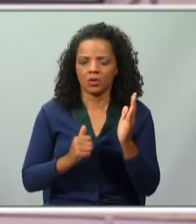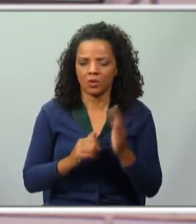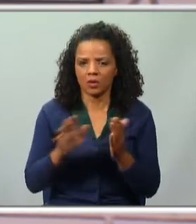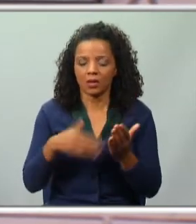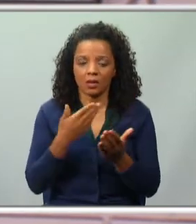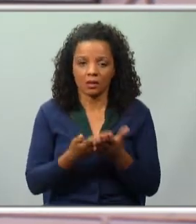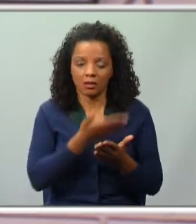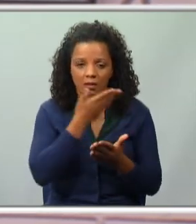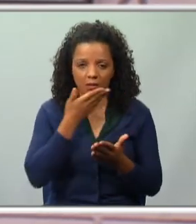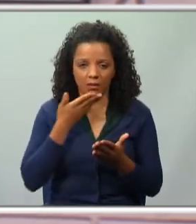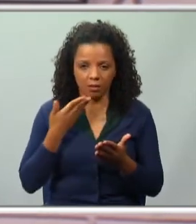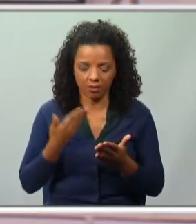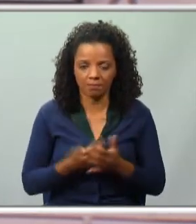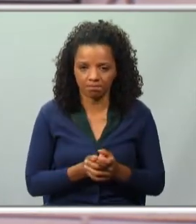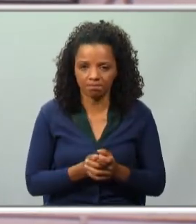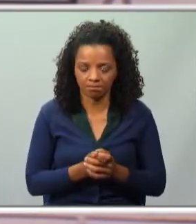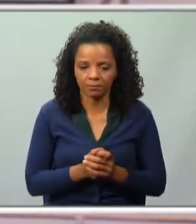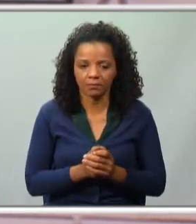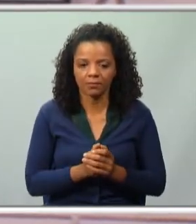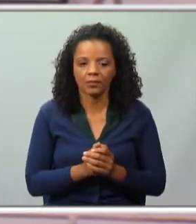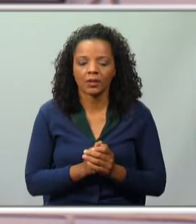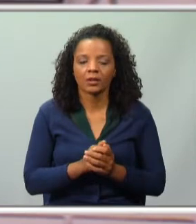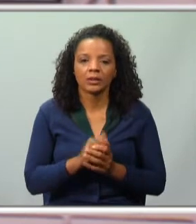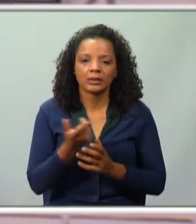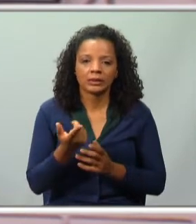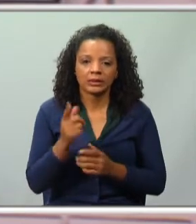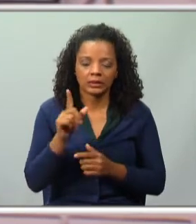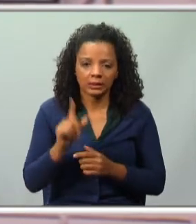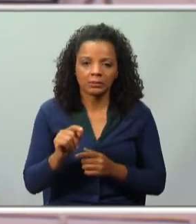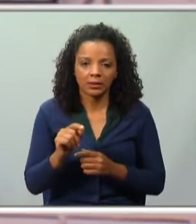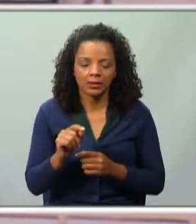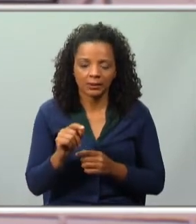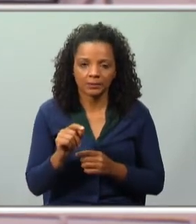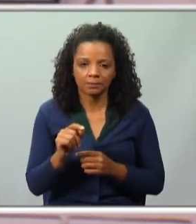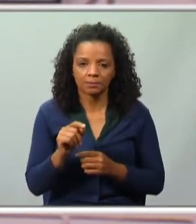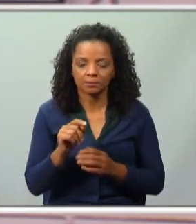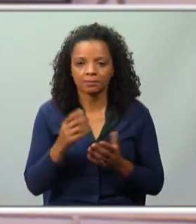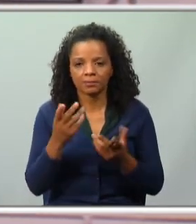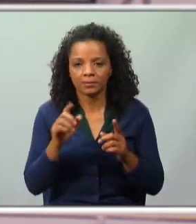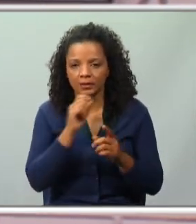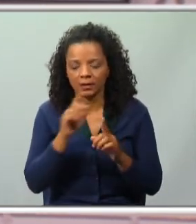facilidade melhor em conseguir perceber e conseguir até o que resumir e ter 更容易理解甚至得到要總結和擁有的東西